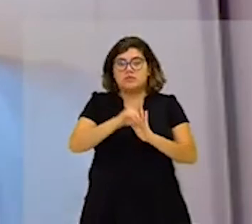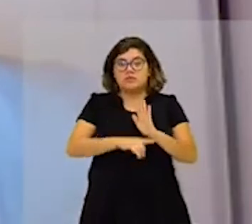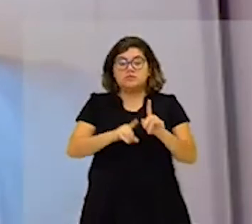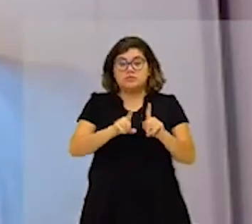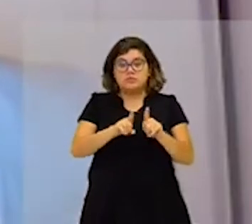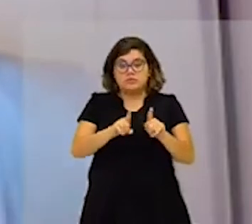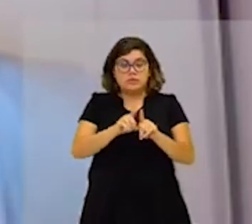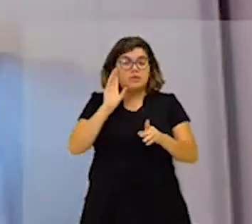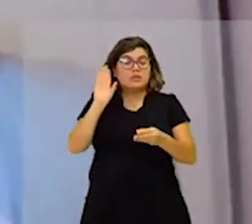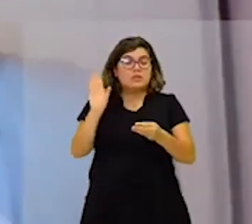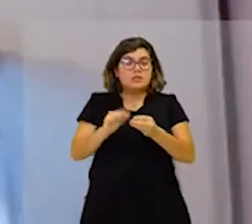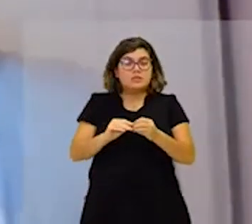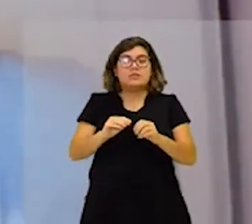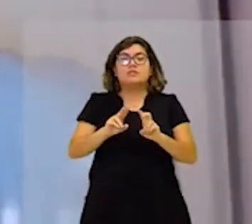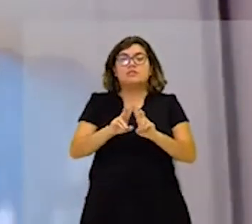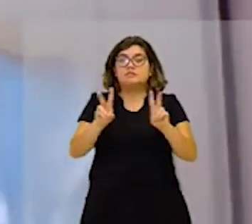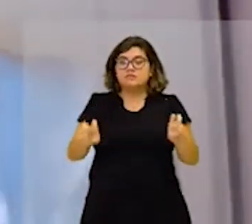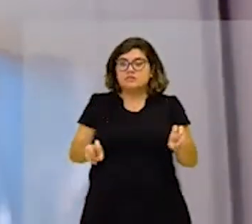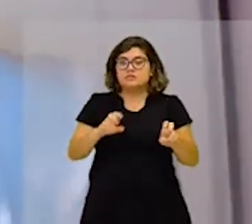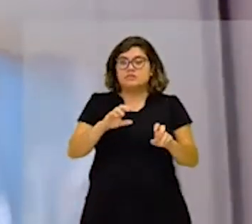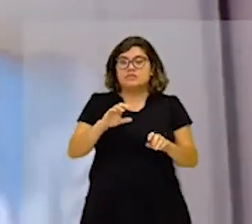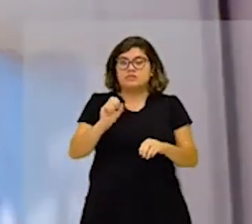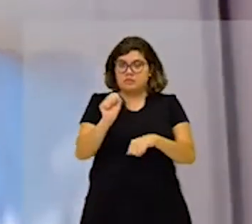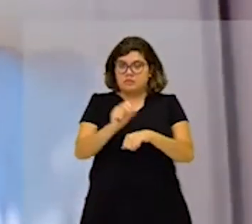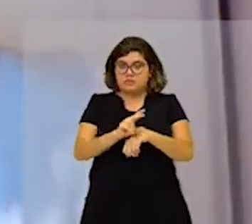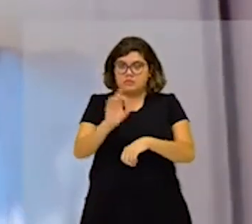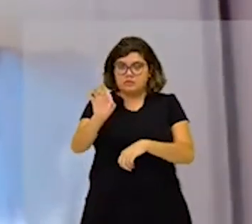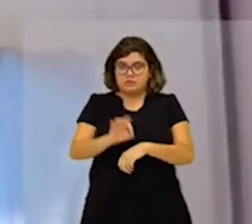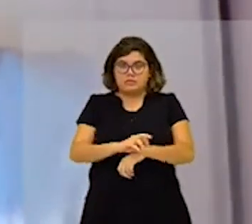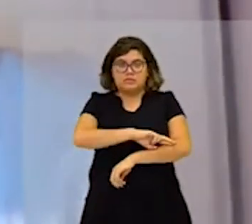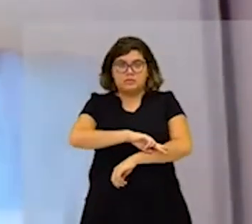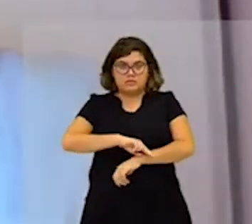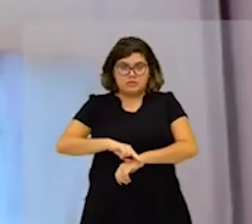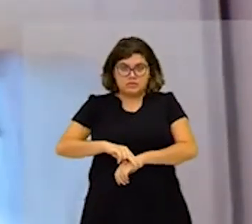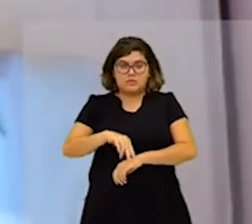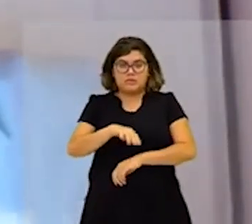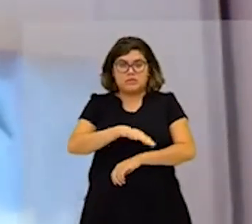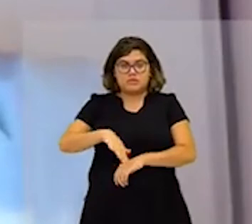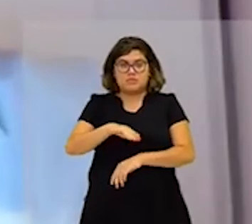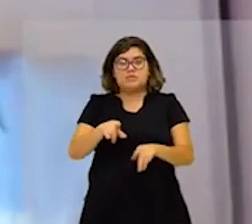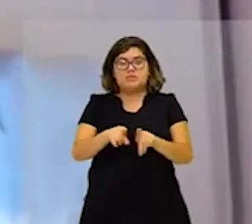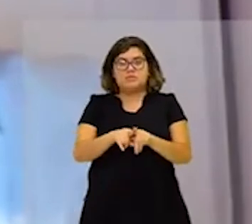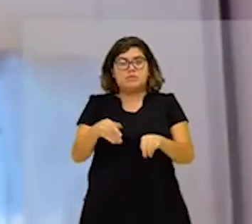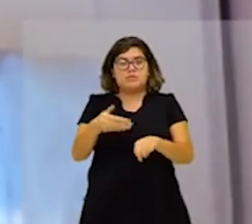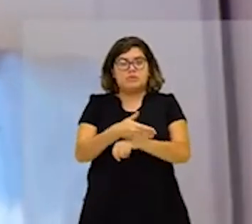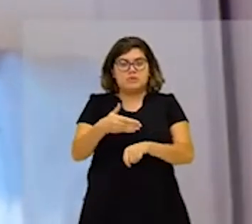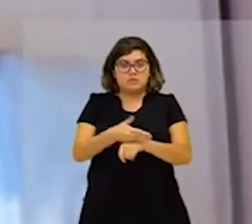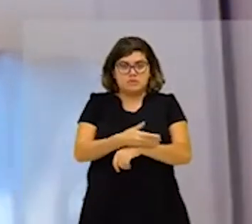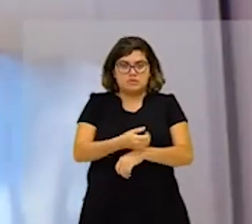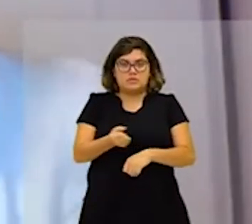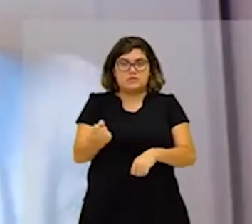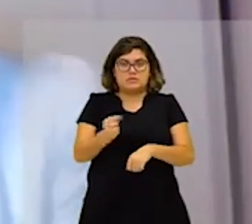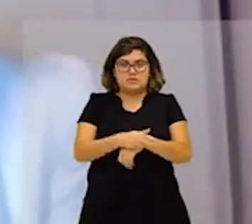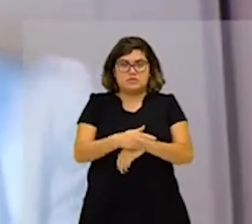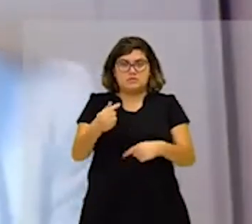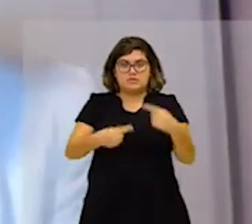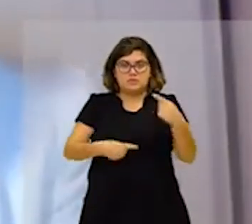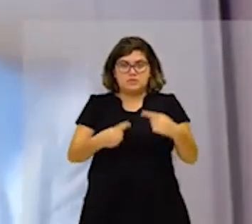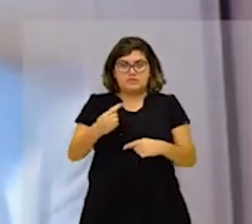em se falar numa ação afirmativa racial também para acesso a cargos políticos né nós tivemos a